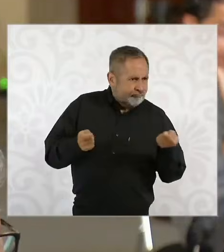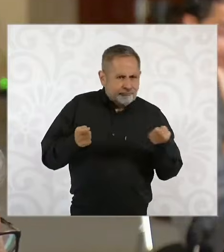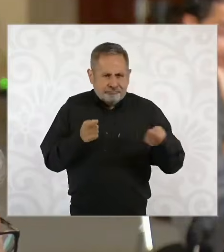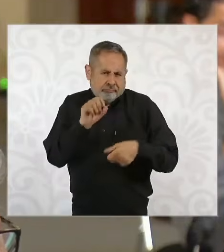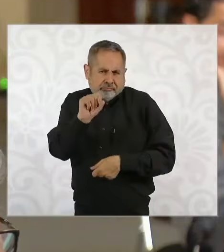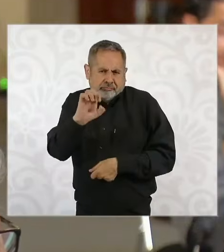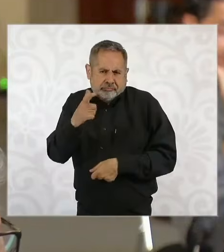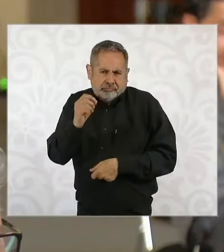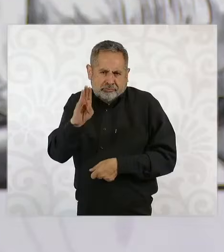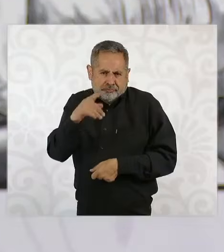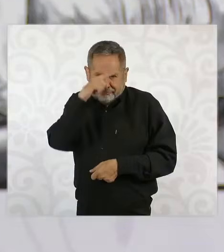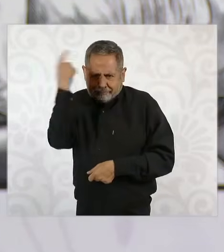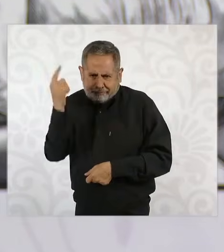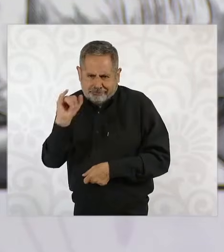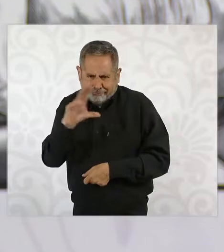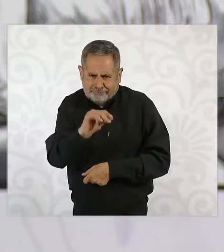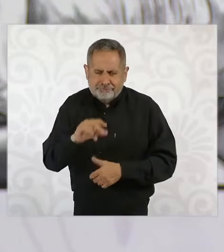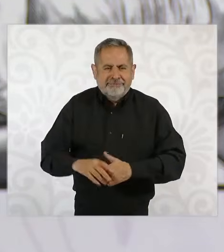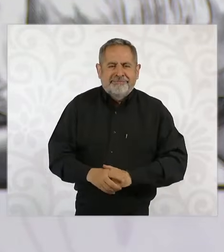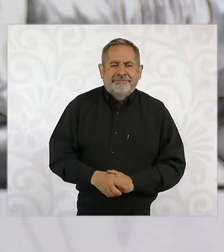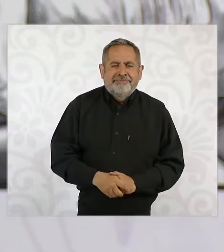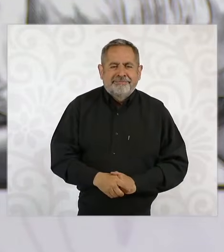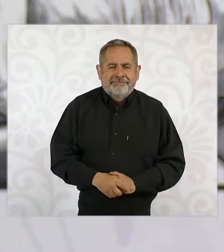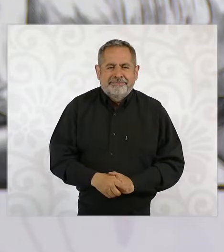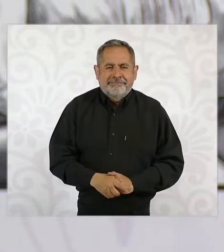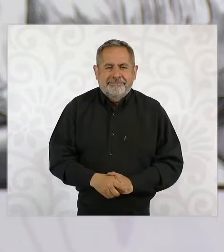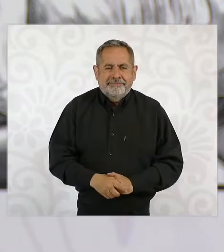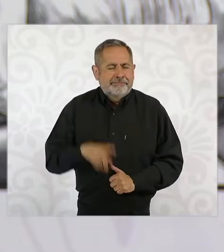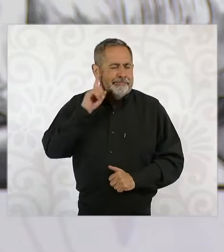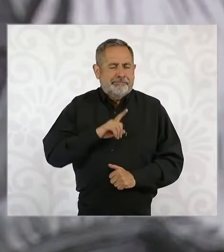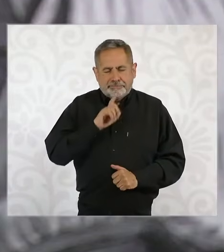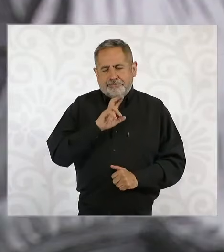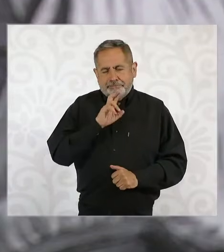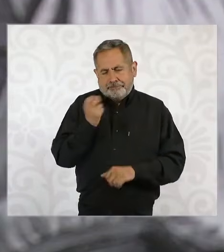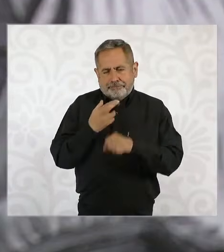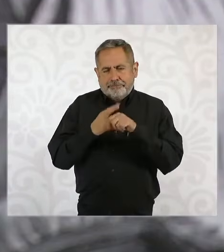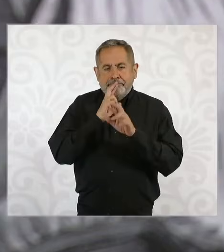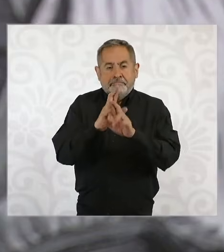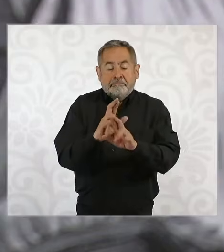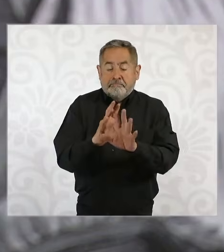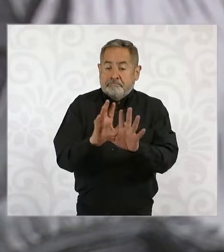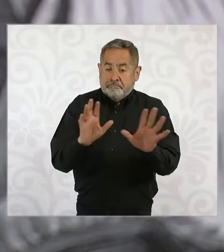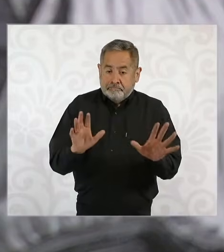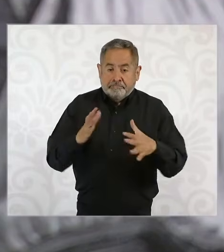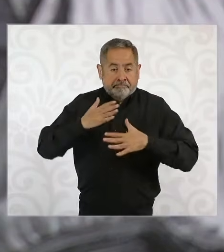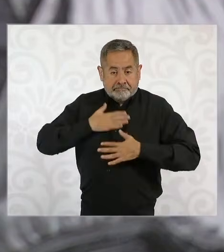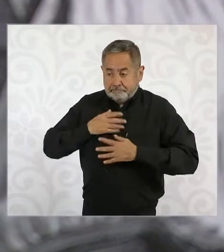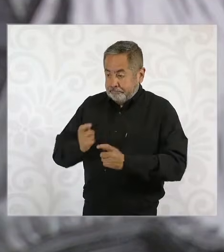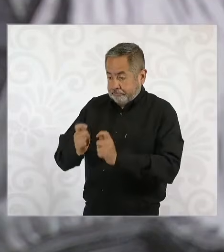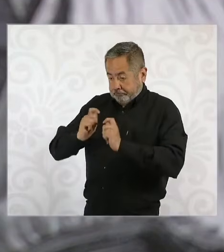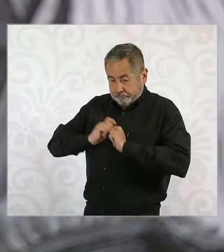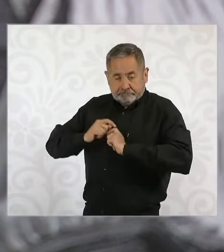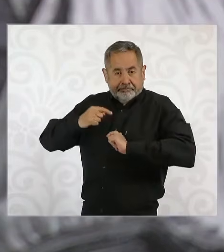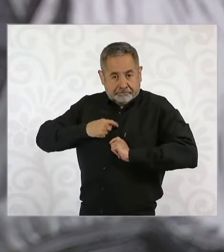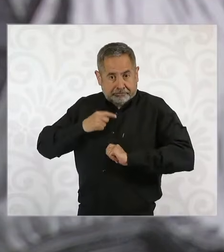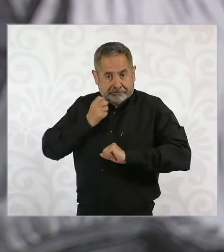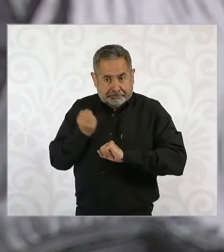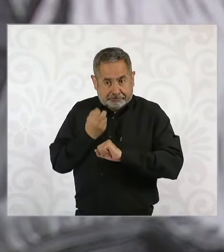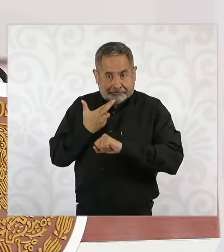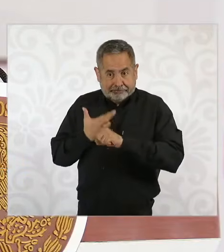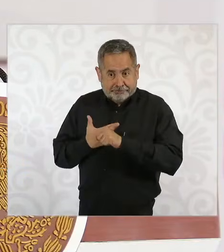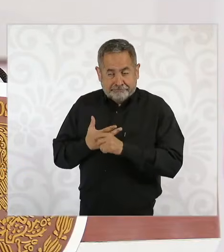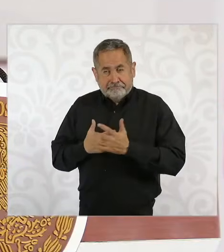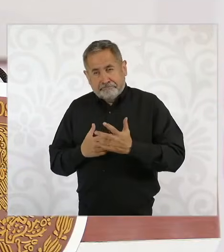el gobernar. Bueno, yo lo que le puedo decir que en el tramo de nuestra responsabilidad e digamos